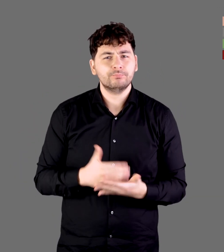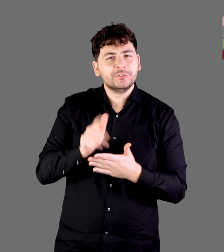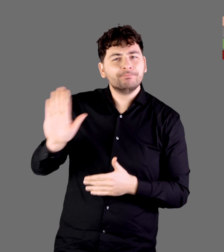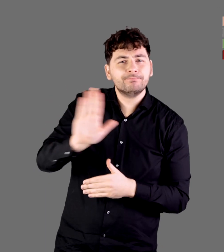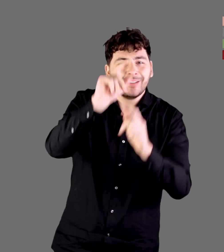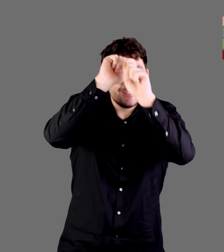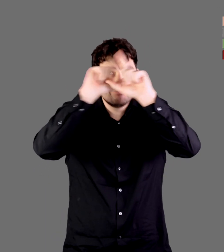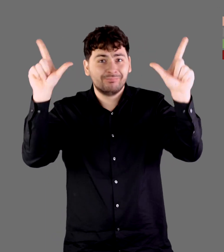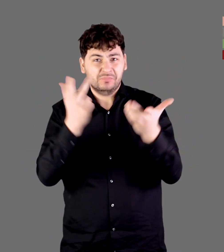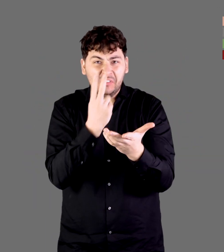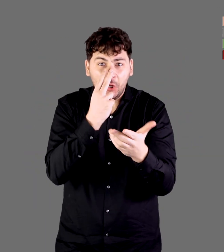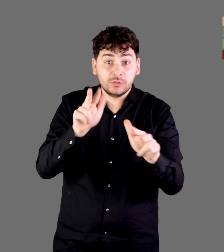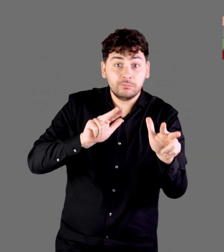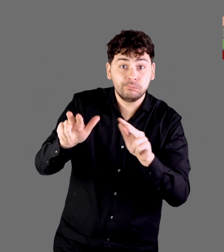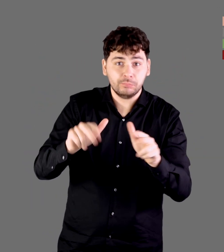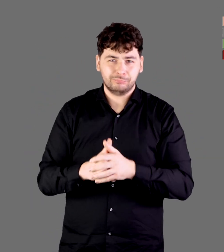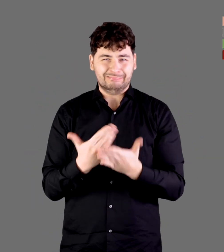Im Gegenteil, die unterschiedlichen weltanschaulichen Vorstellungen